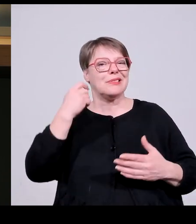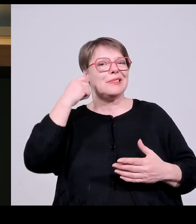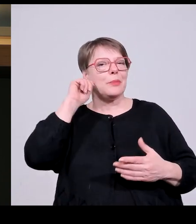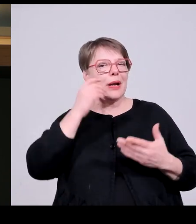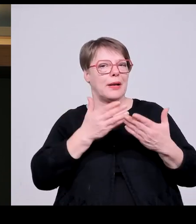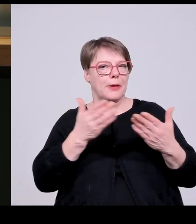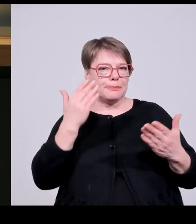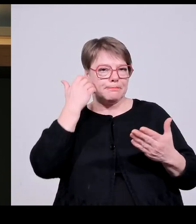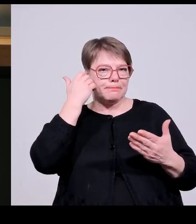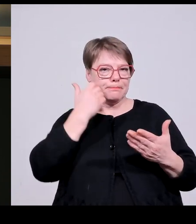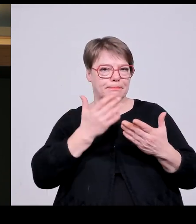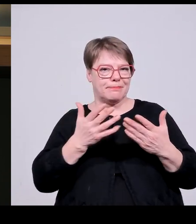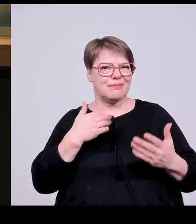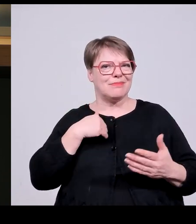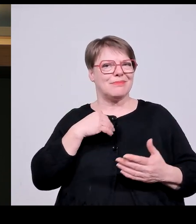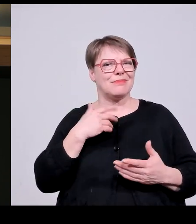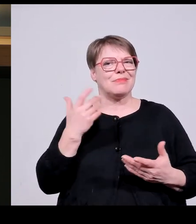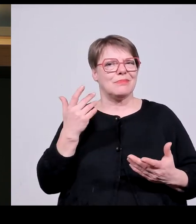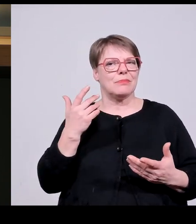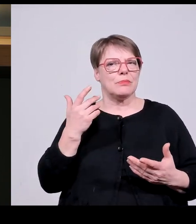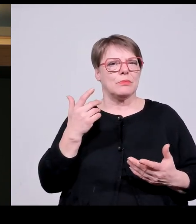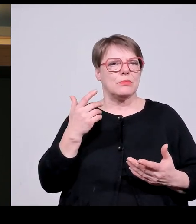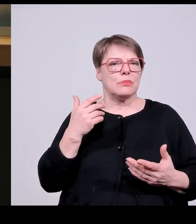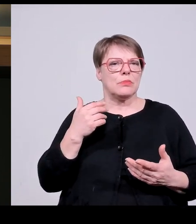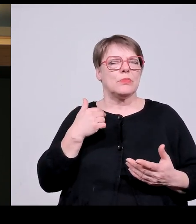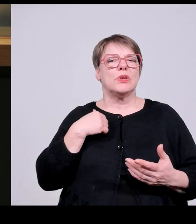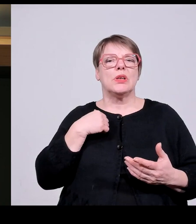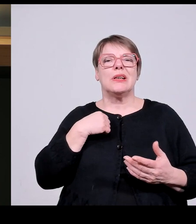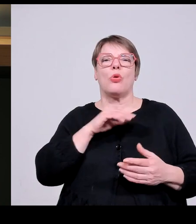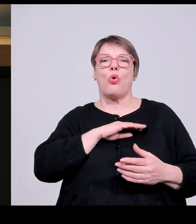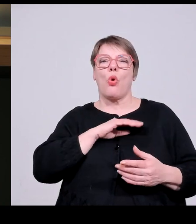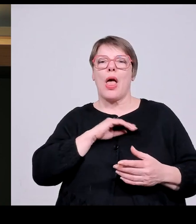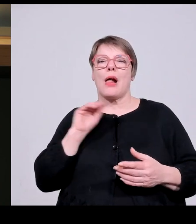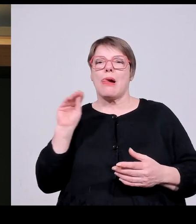jedenfalls und unverzüglich muss auch die TVO Kommt. Es nervt uns alle bei